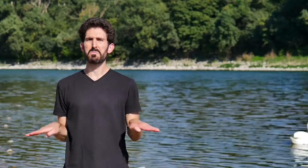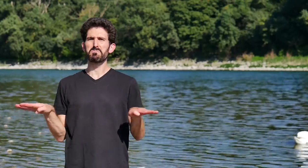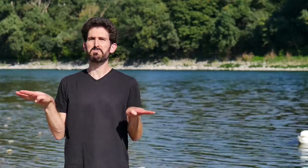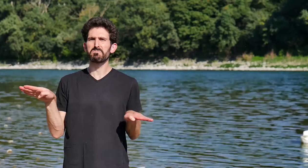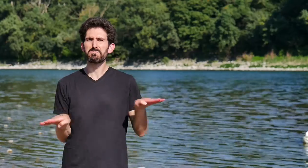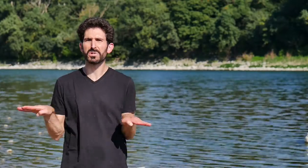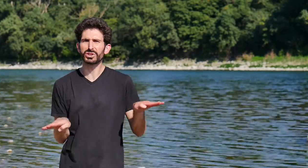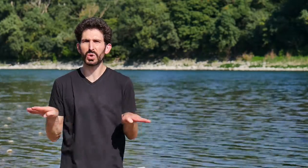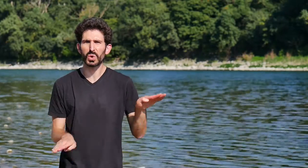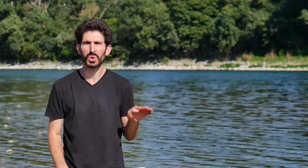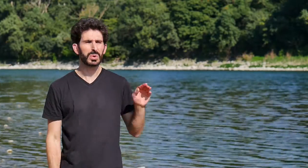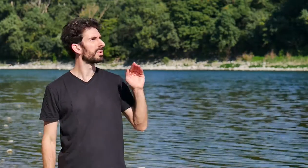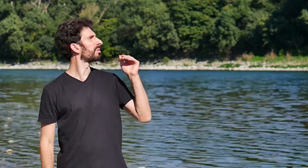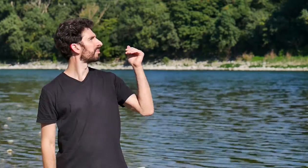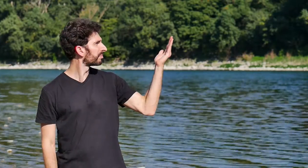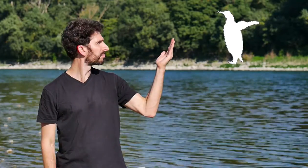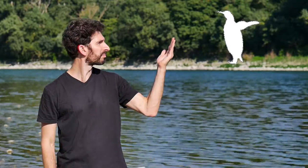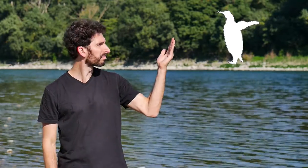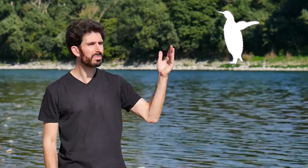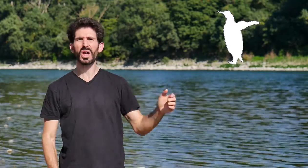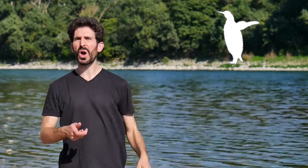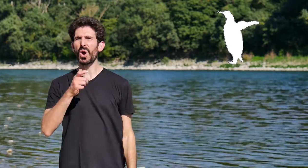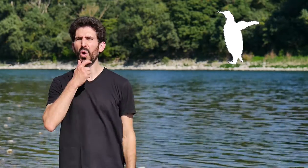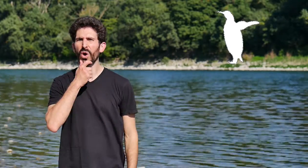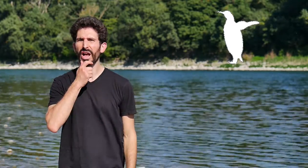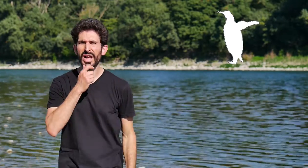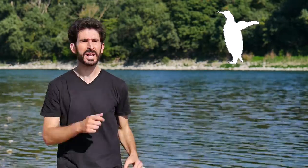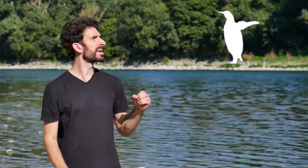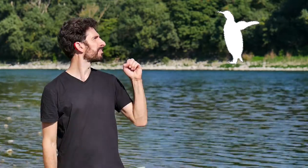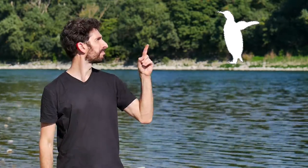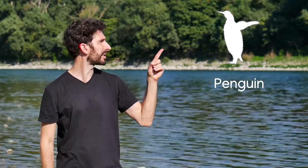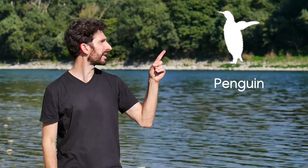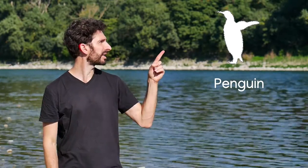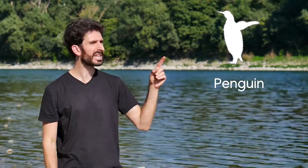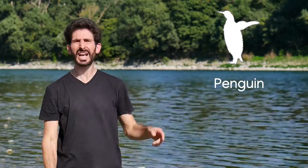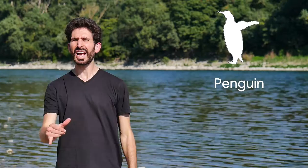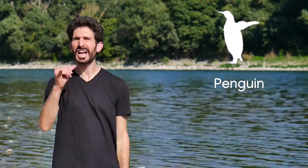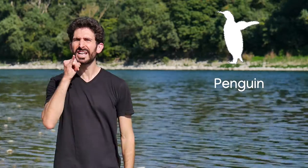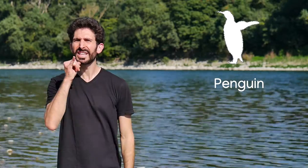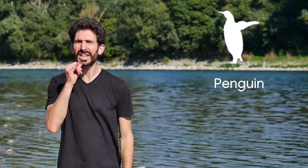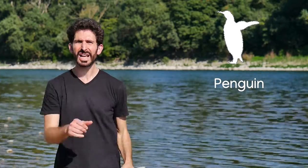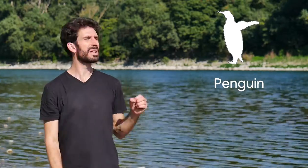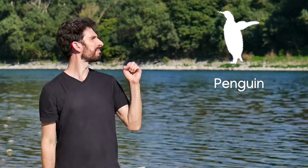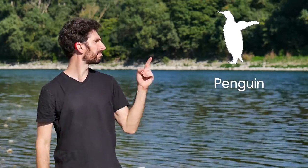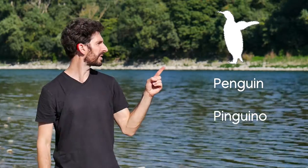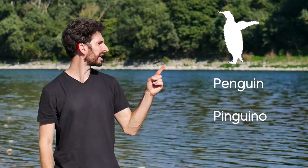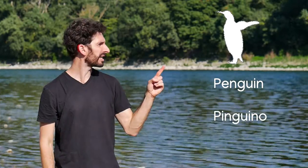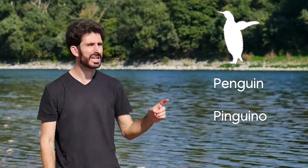Le manchot est désigné en anglais par "Penguin", en italien par "Penguino",